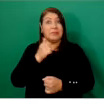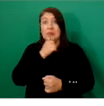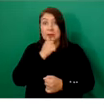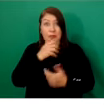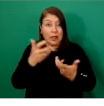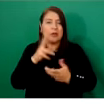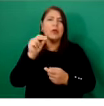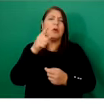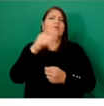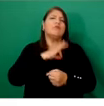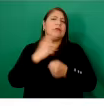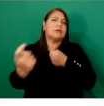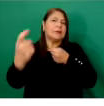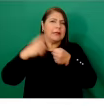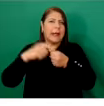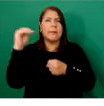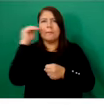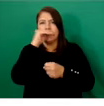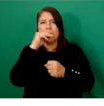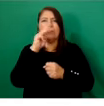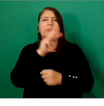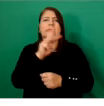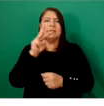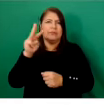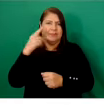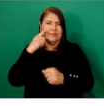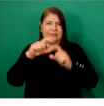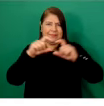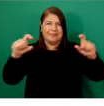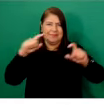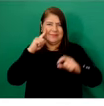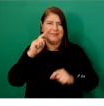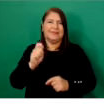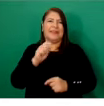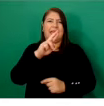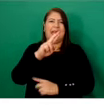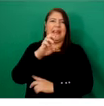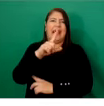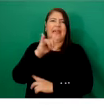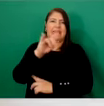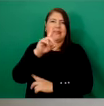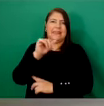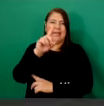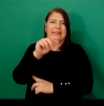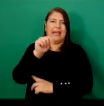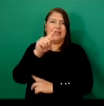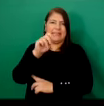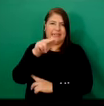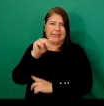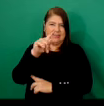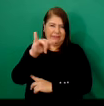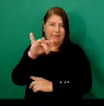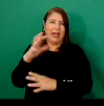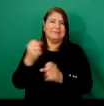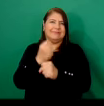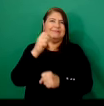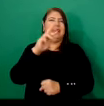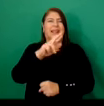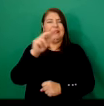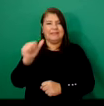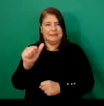no lo has hecho,suscríbete gratuitamente en la página www.realidadalternativamx.com.mx